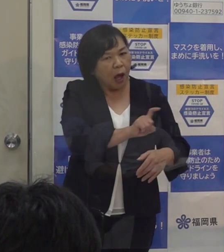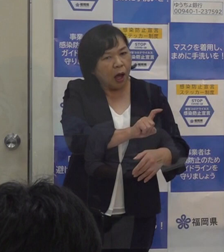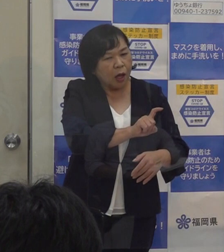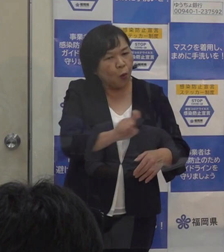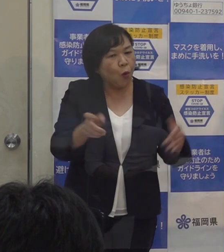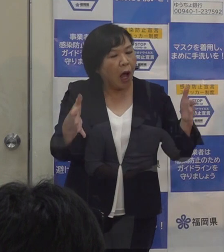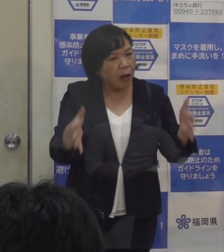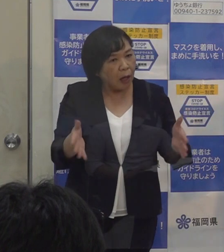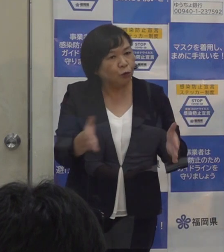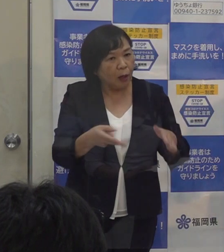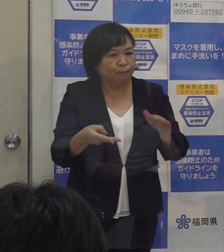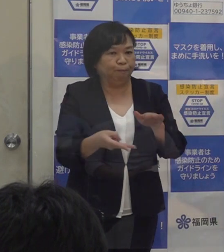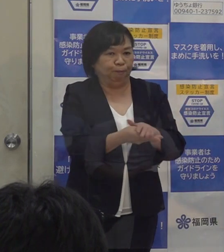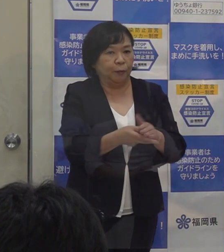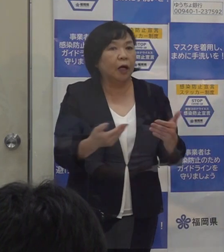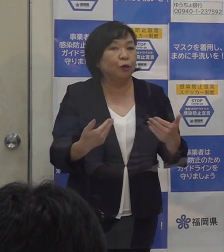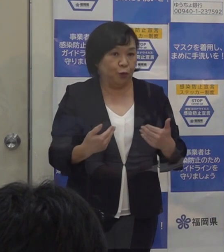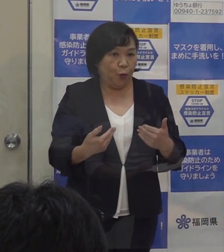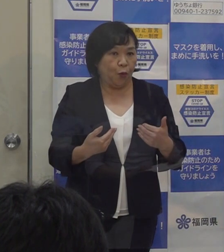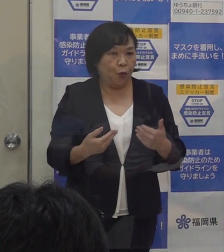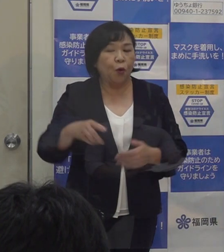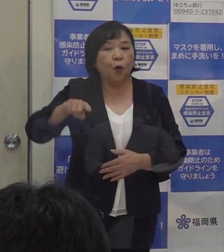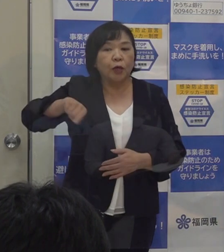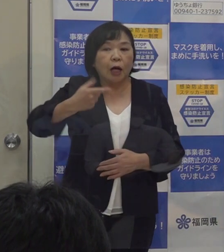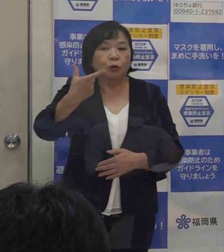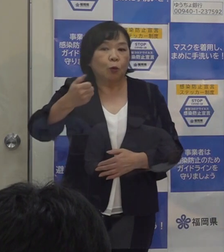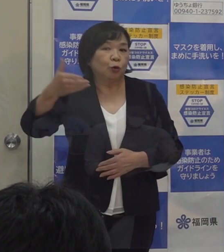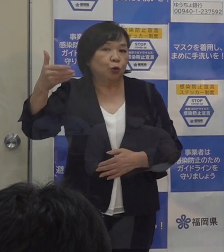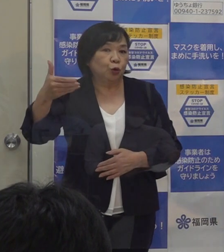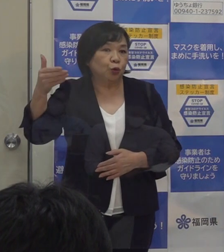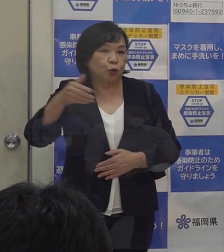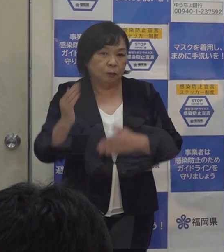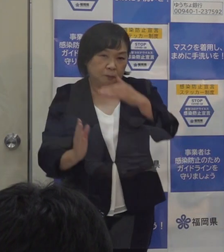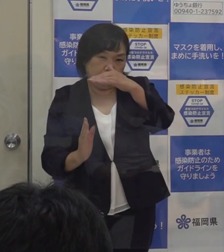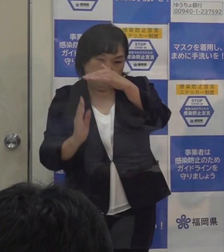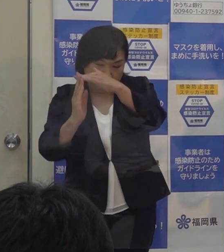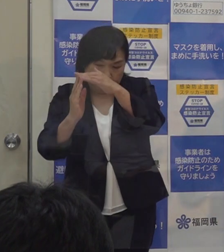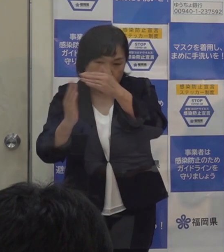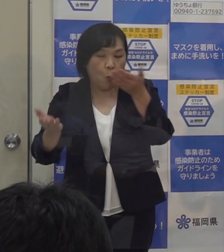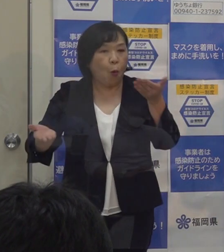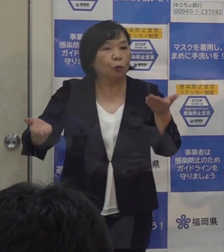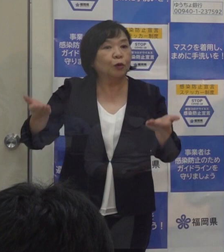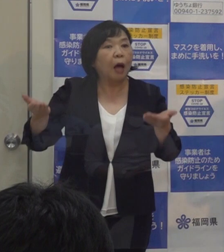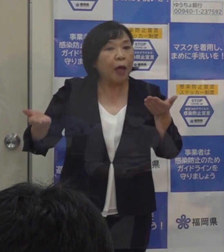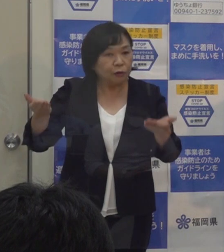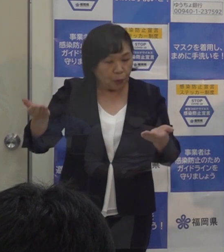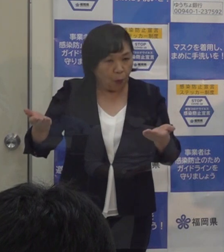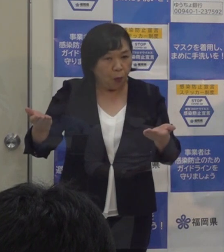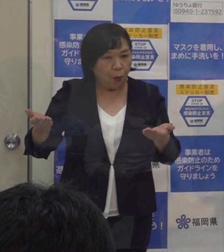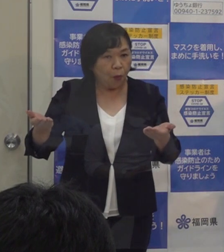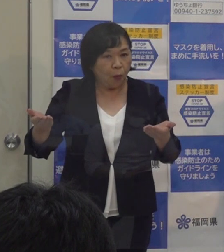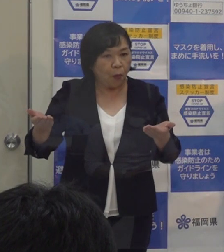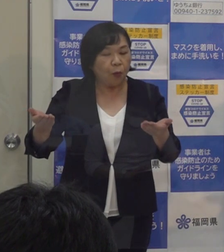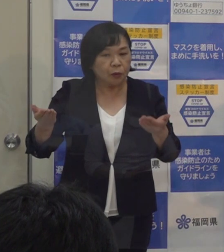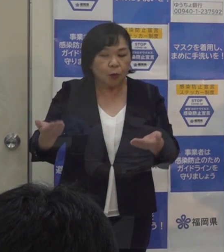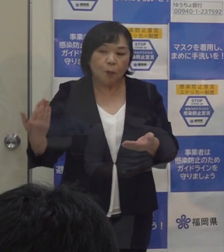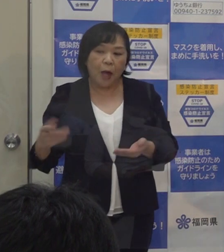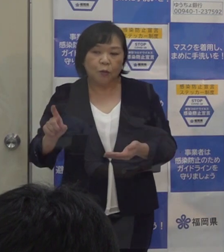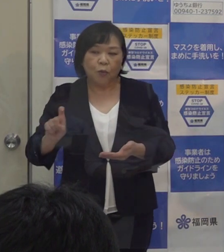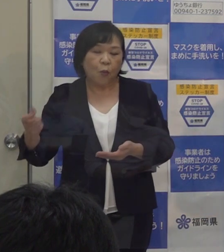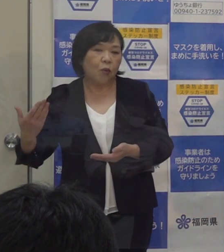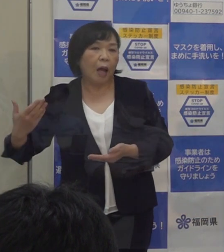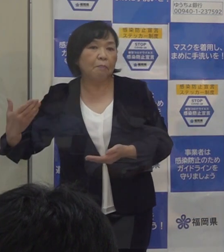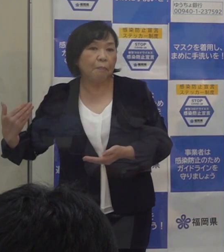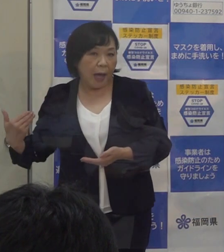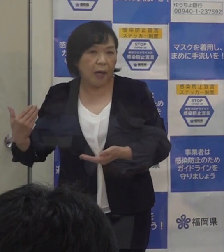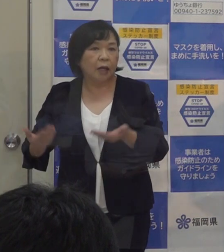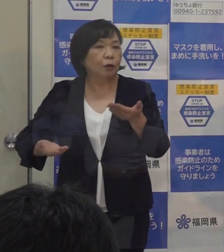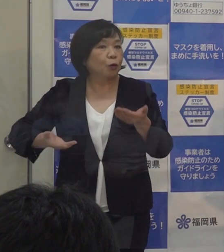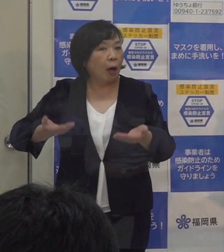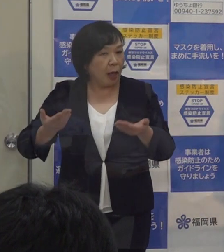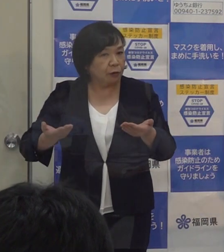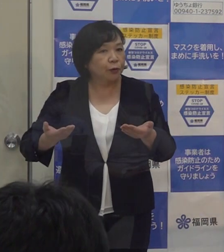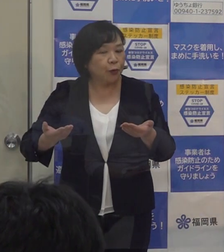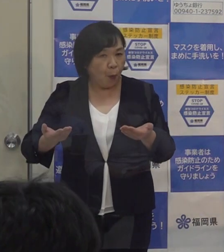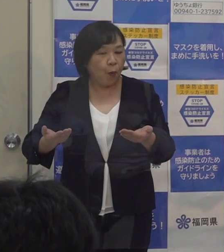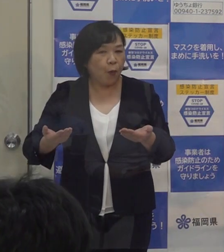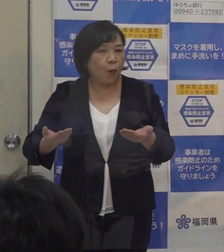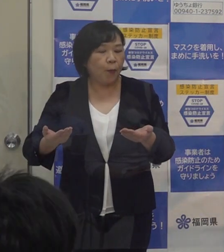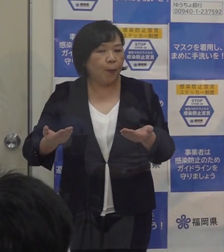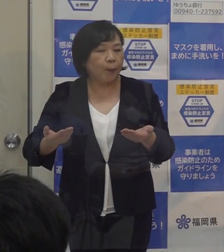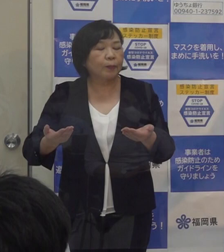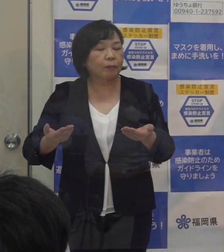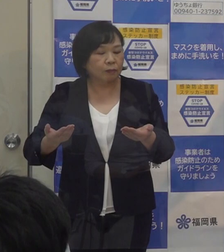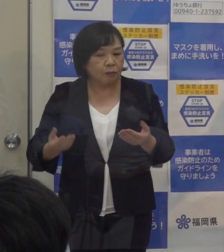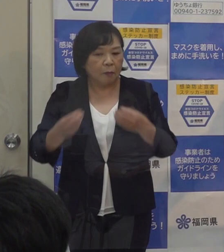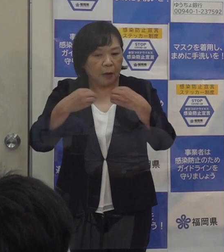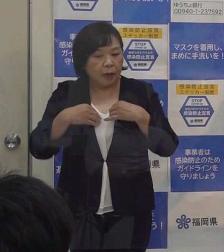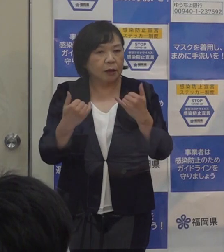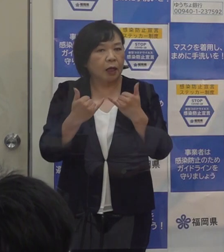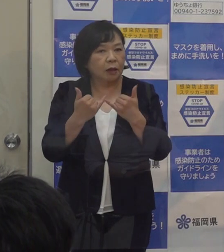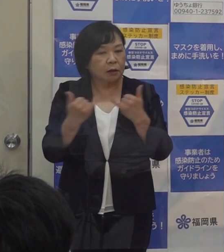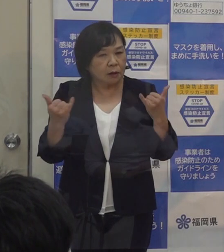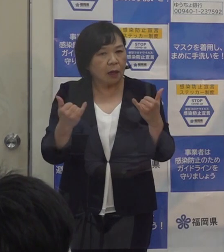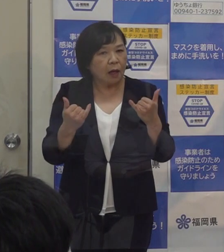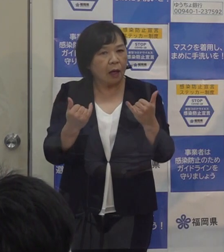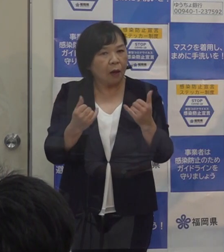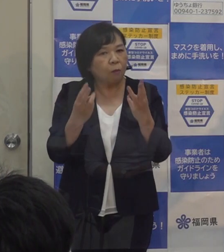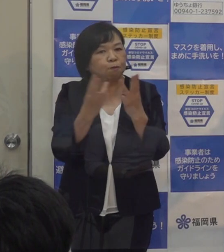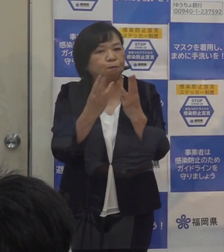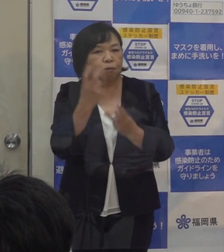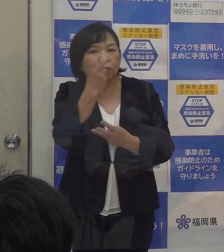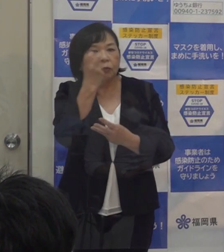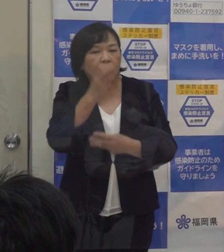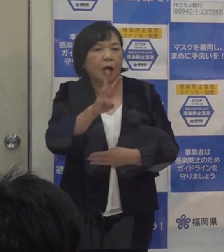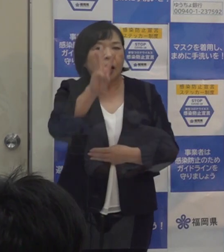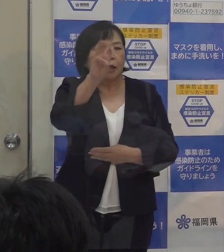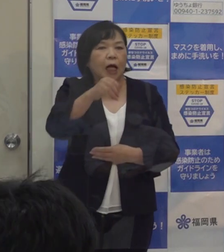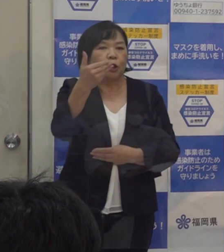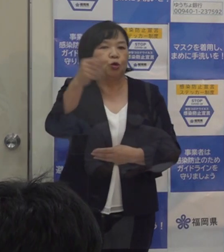今回の１６９人というピークを迎えた時の１０日前はどれぐらいの移動平均の感染者数であったかというのを調べてみますと３９人でした